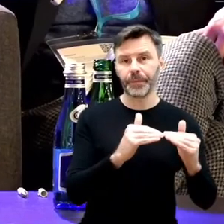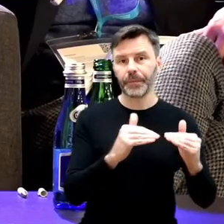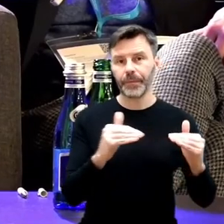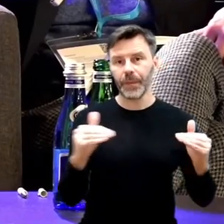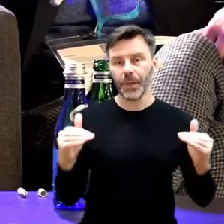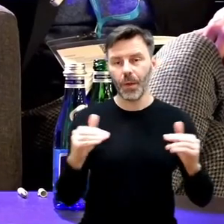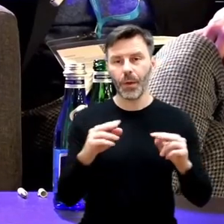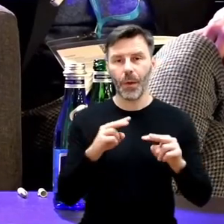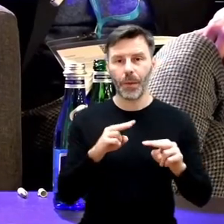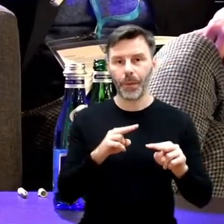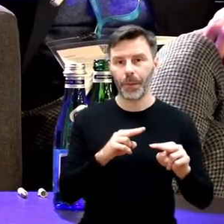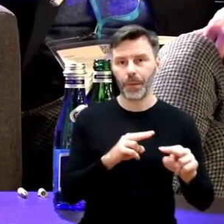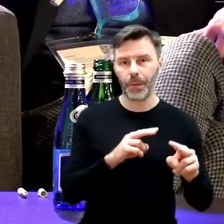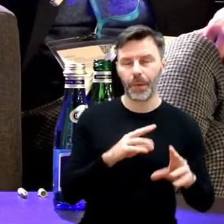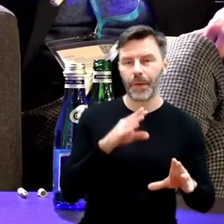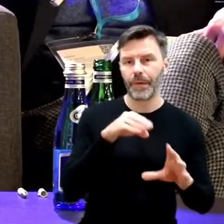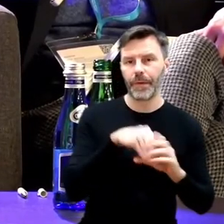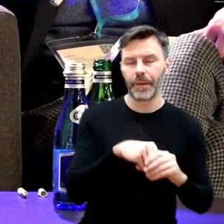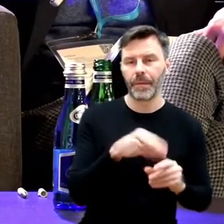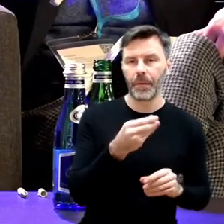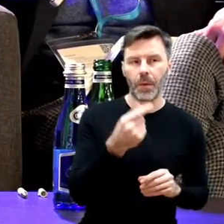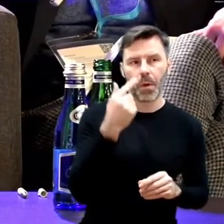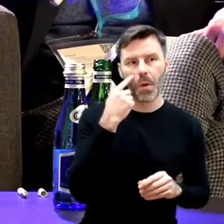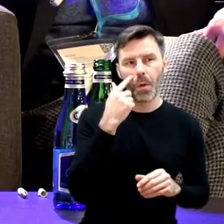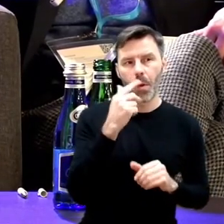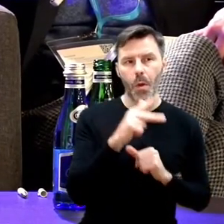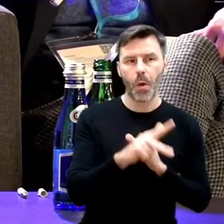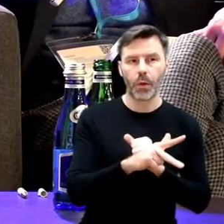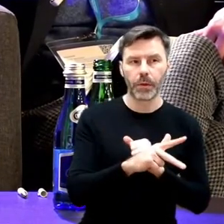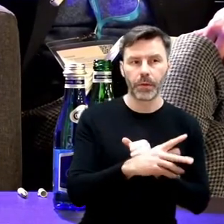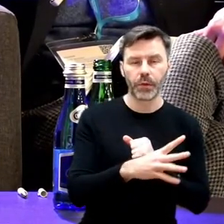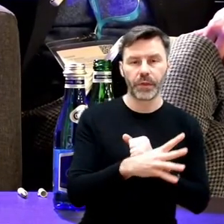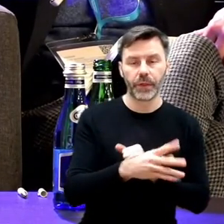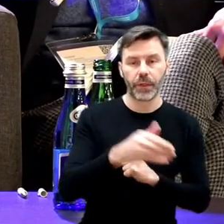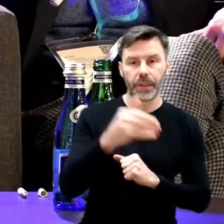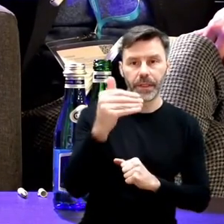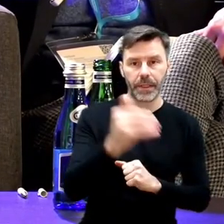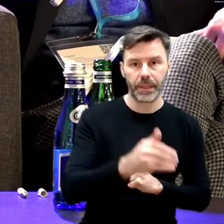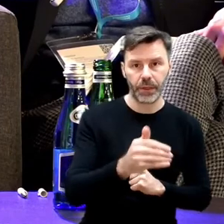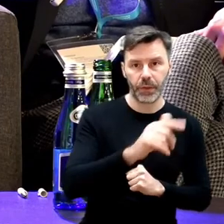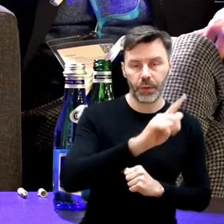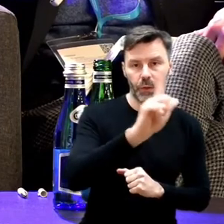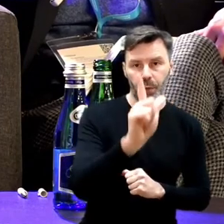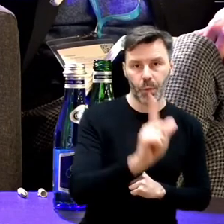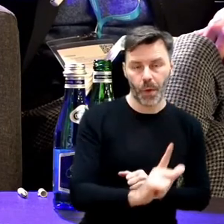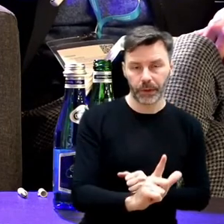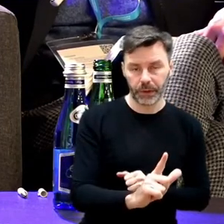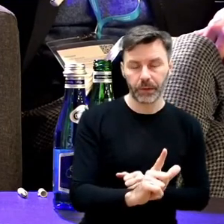w środkach pieniężnych rzędu 80-90 tys. złotych to jest problem rzeczywiście